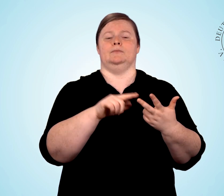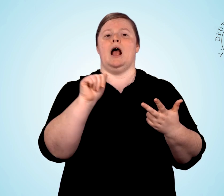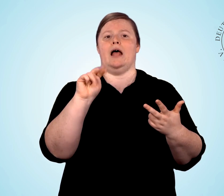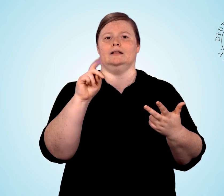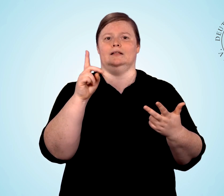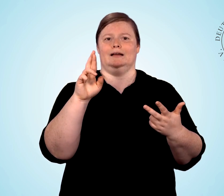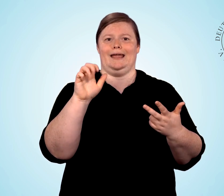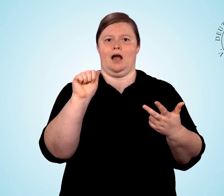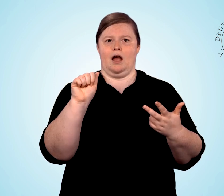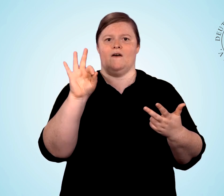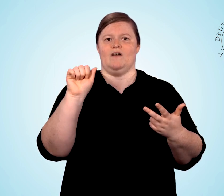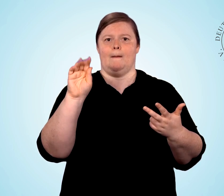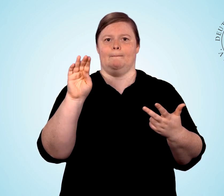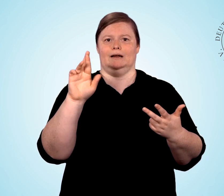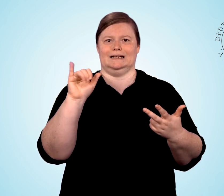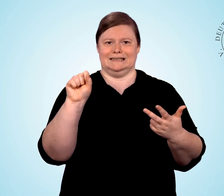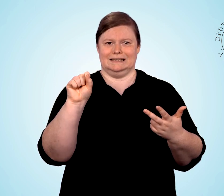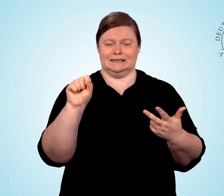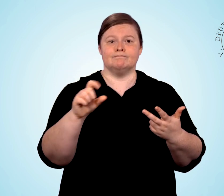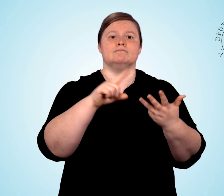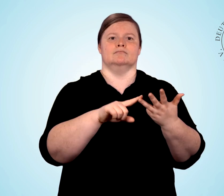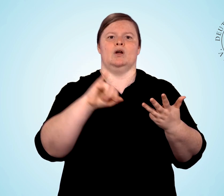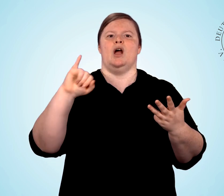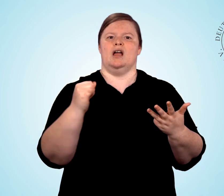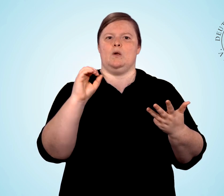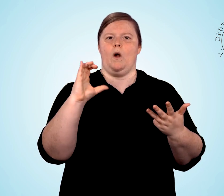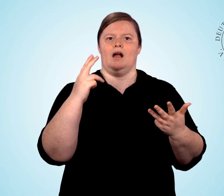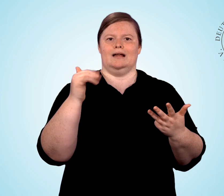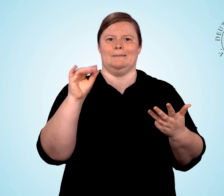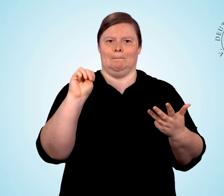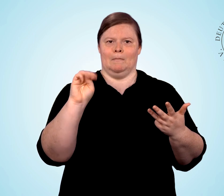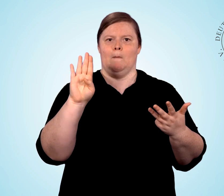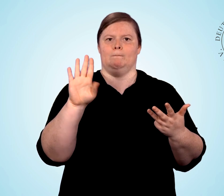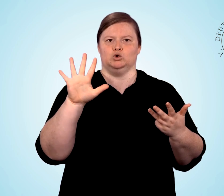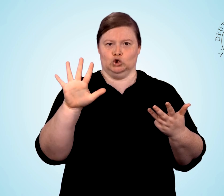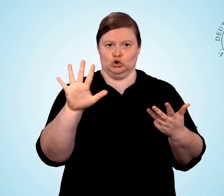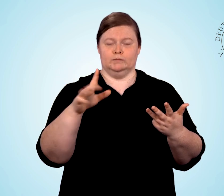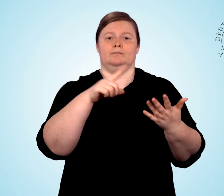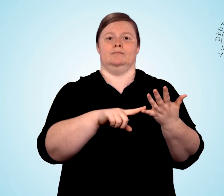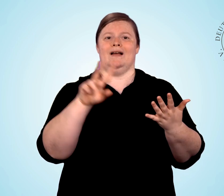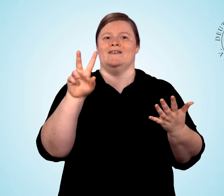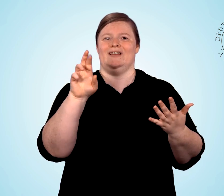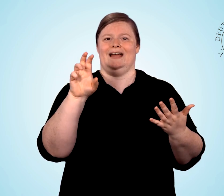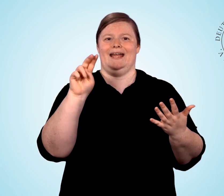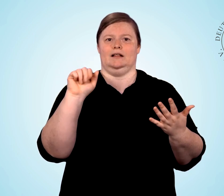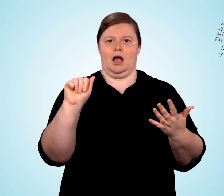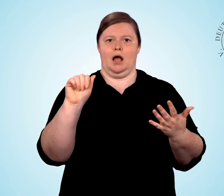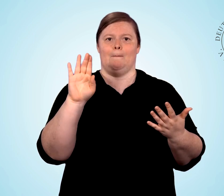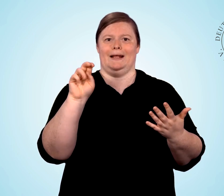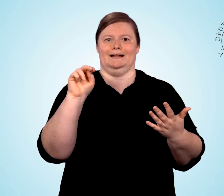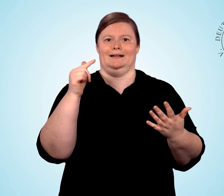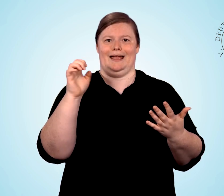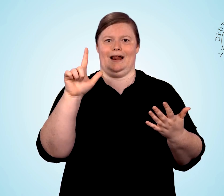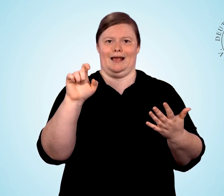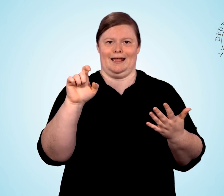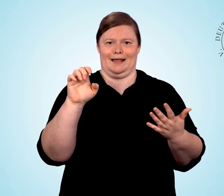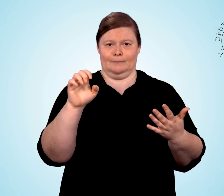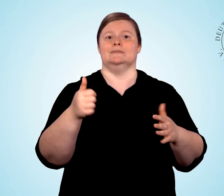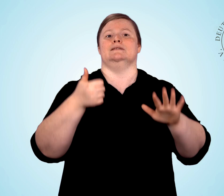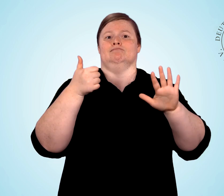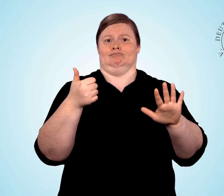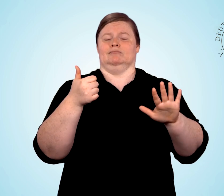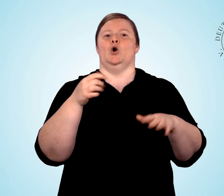Andrea Fabris, Joachim Busch, Verena Bentele,